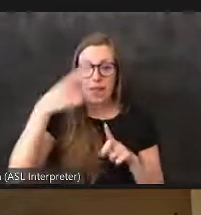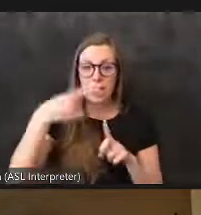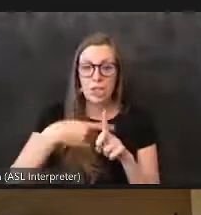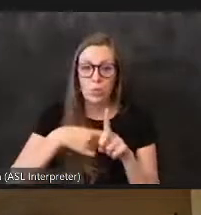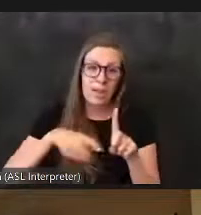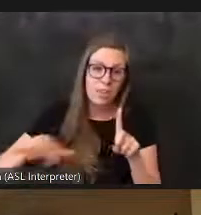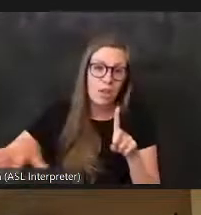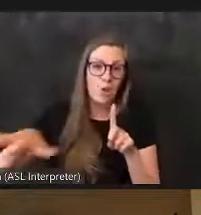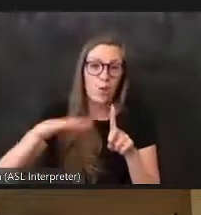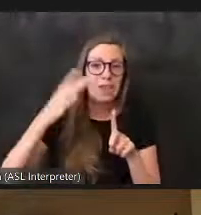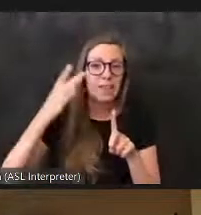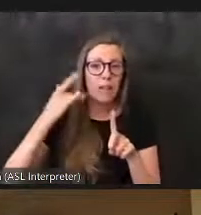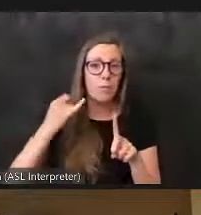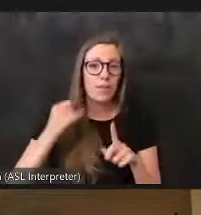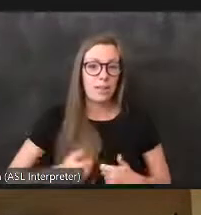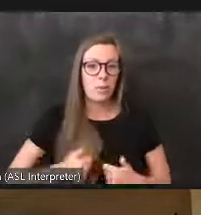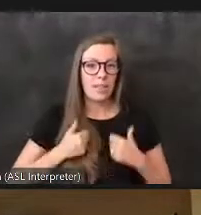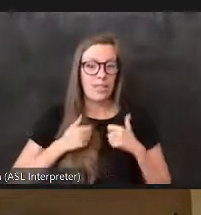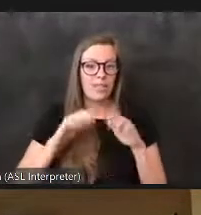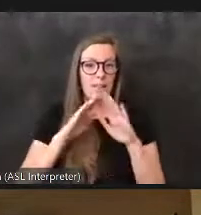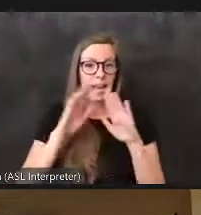Tasas de infecciones en California, si bien un hogar